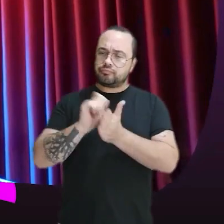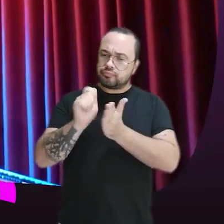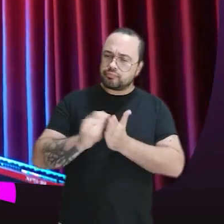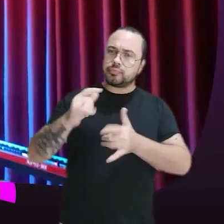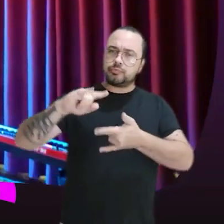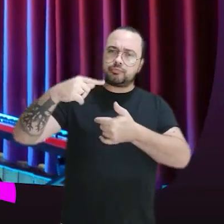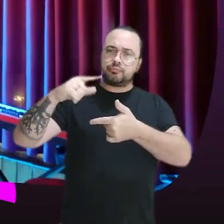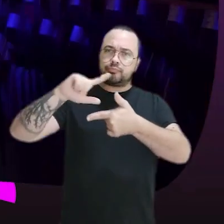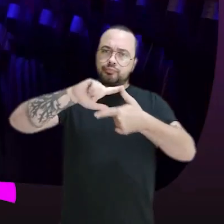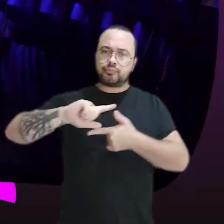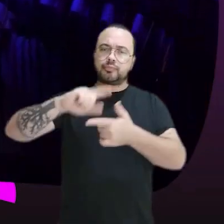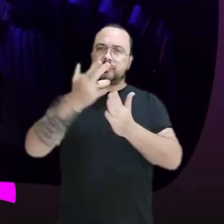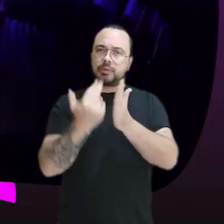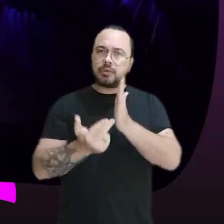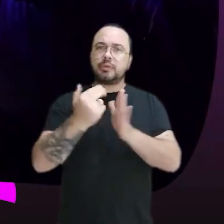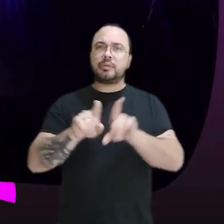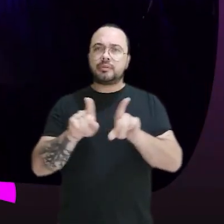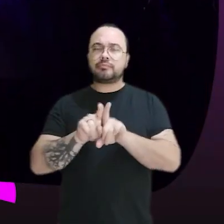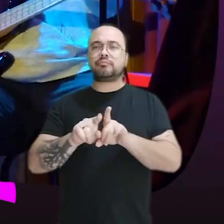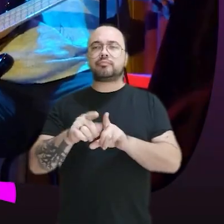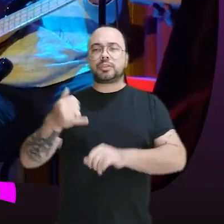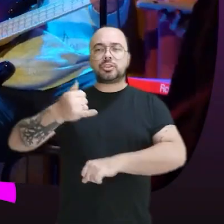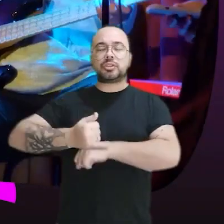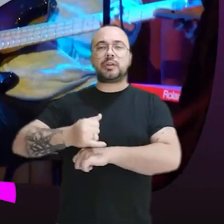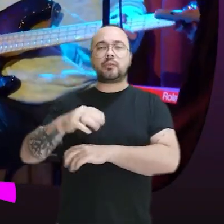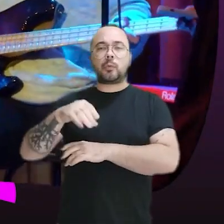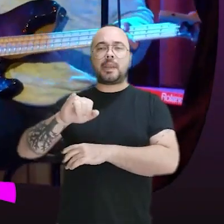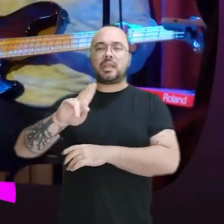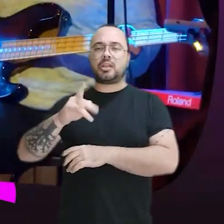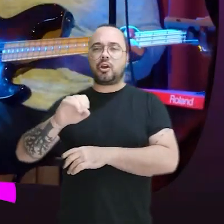pra ser comediante, gente. Hoje, a gente vai bater um papo super legal sobre criatividade.